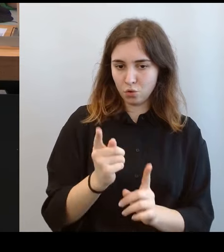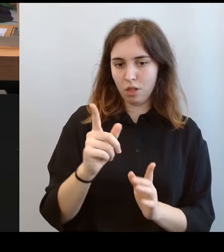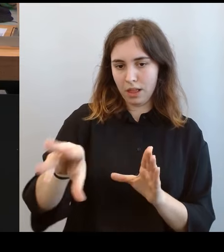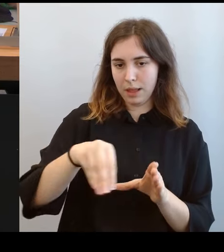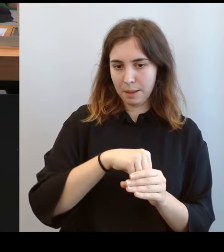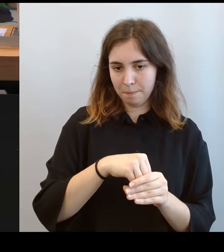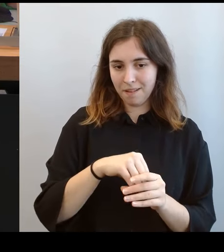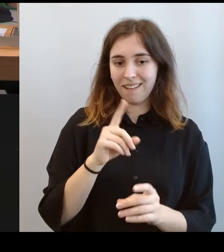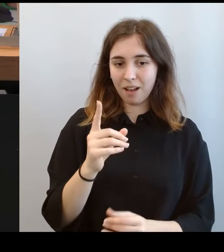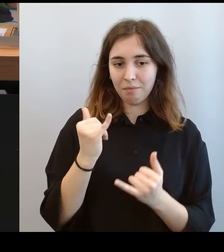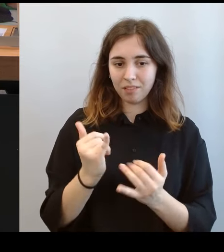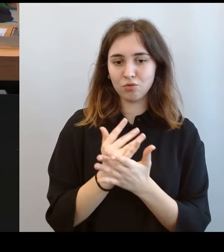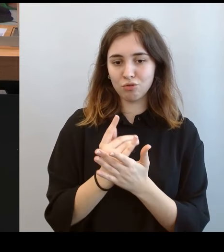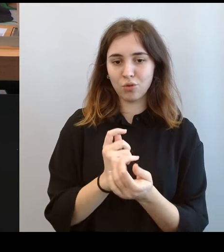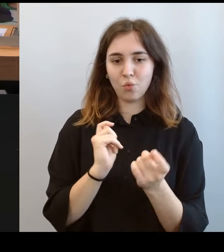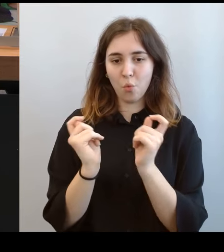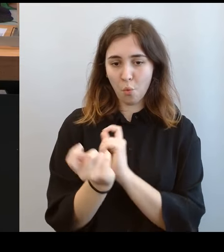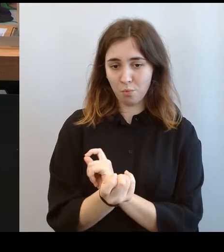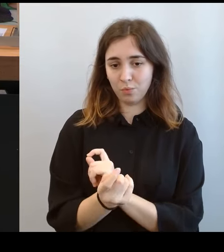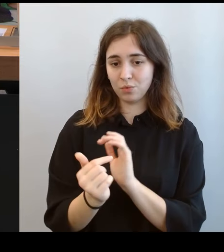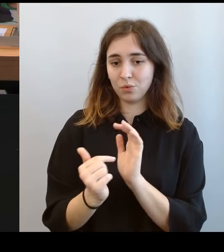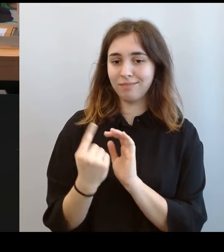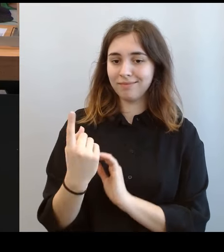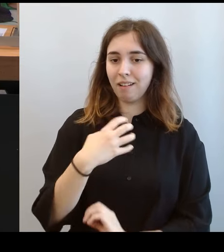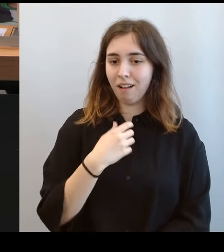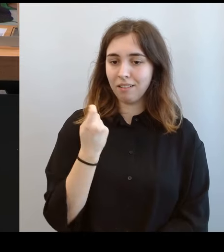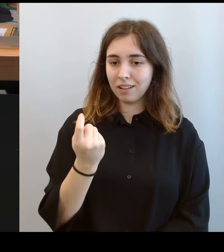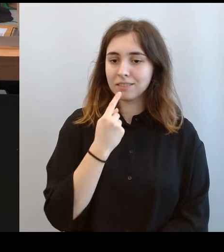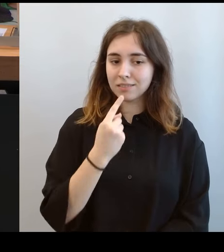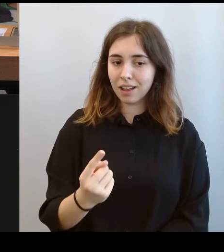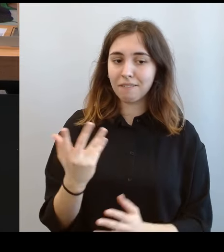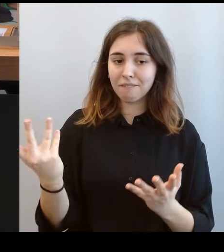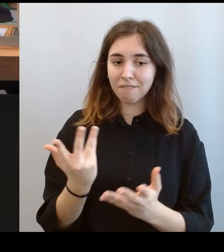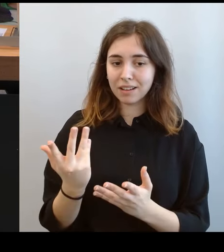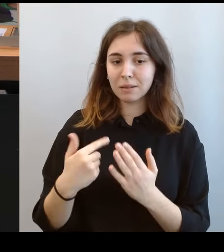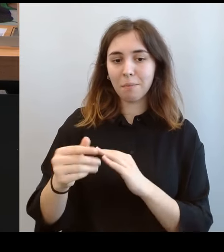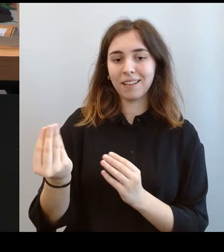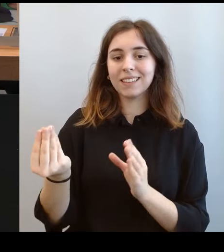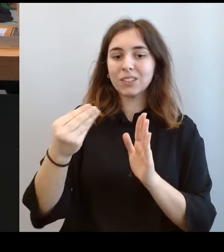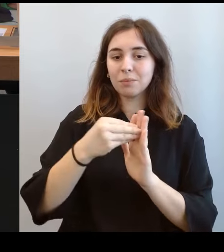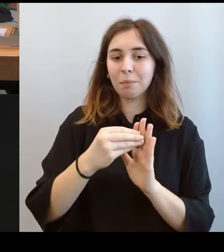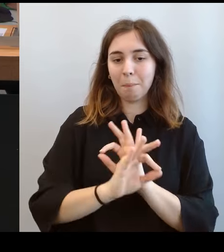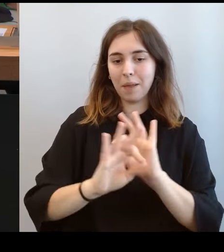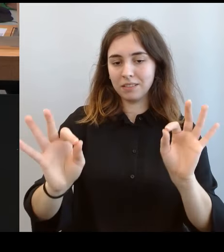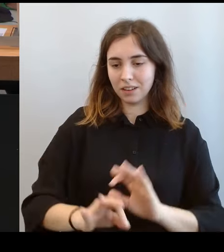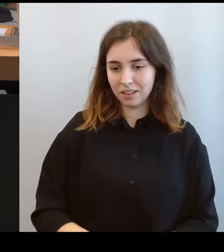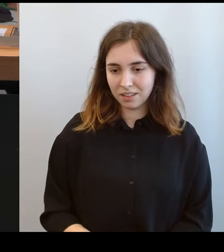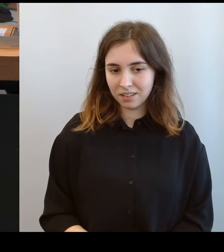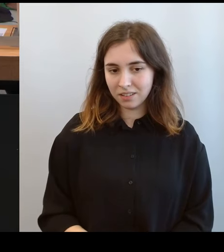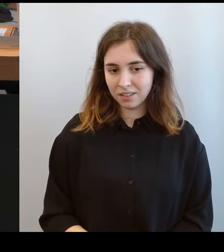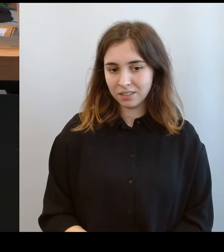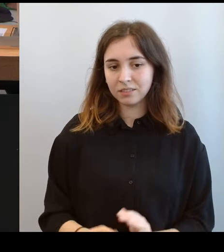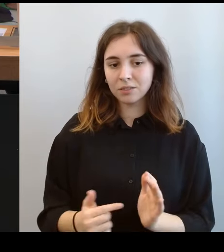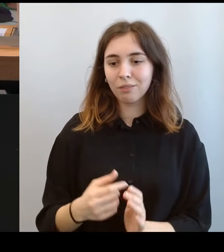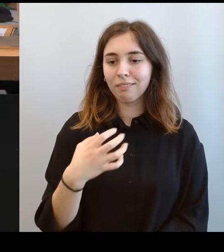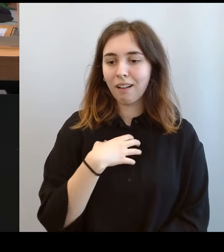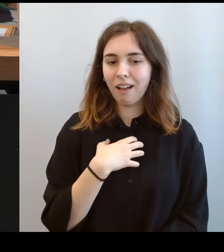bisherigen Untersuchungen darstellt. Denn sonst würden ja Krankenkassen, die ja an allen Ecken und Enden sparen wollen, nicht